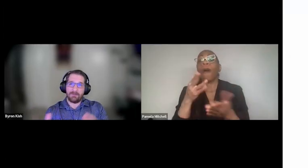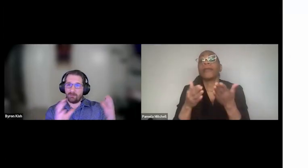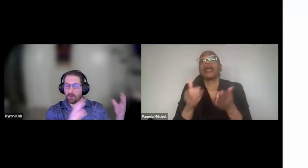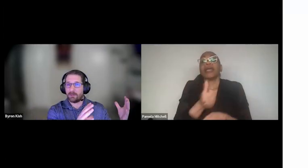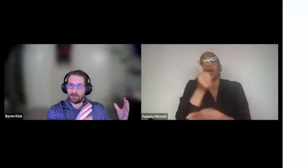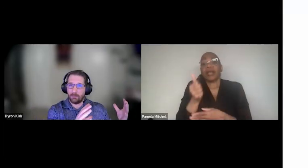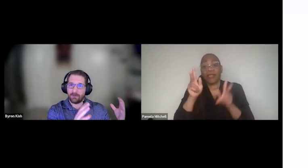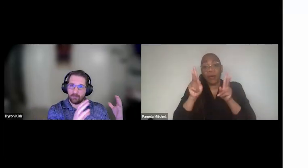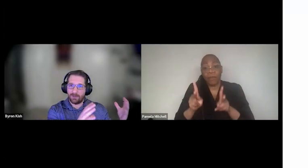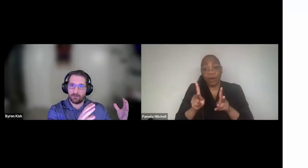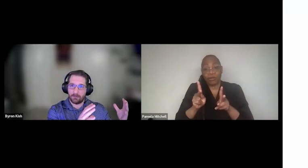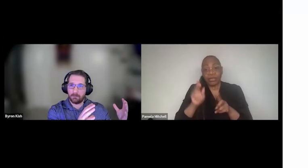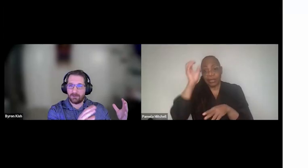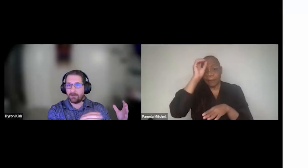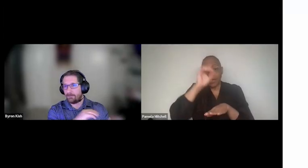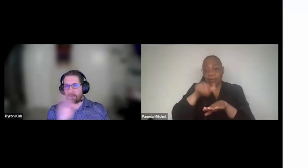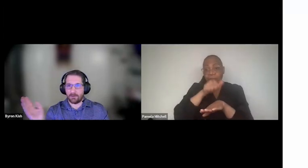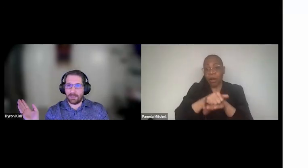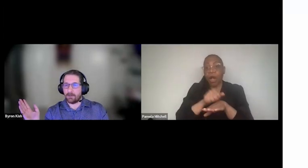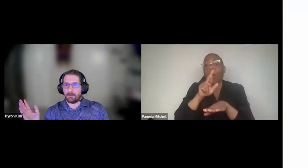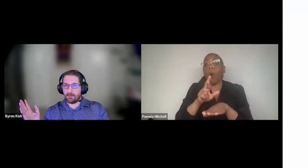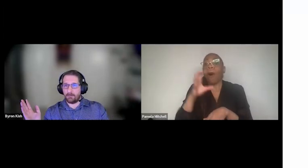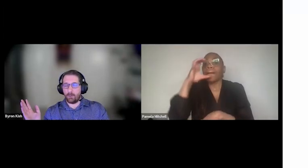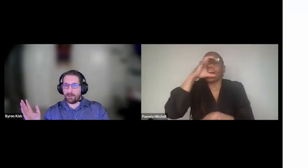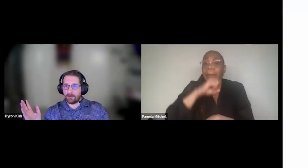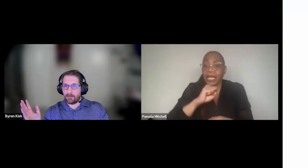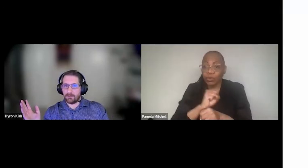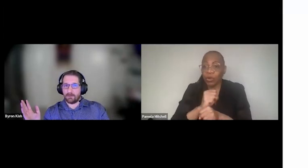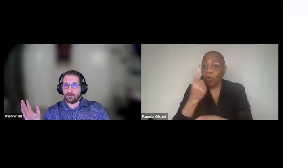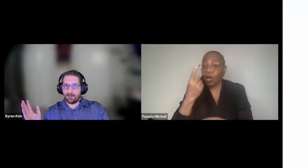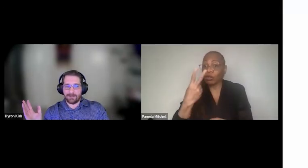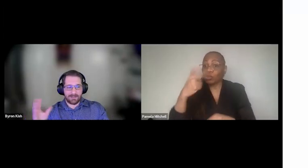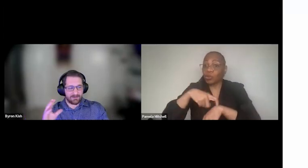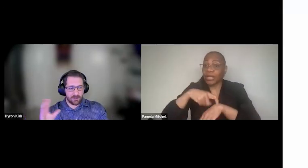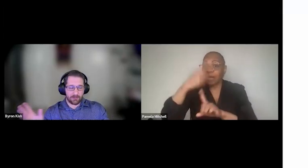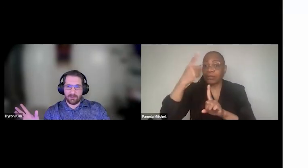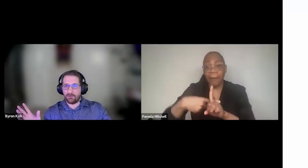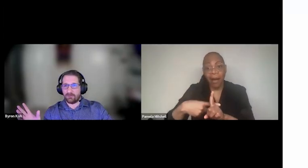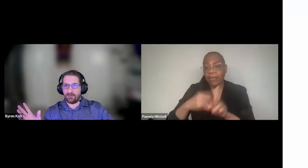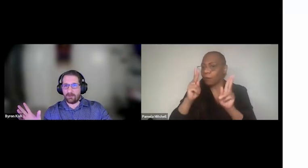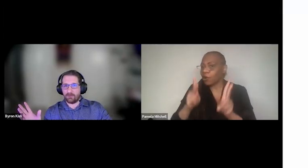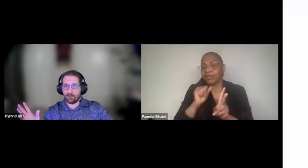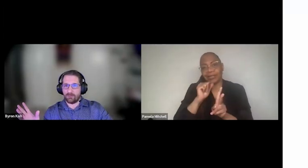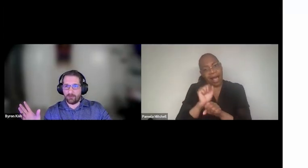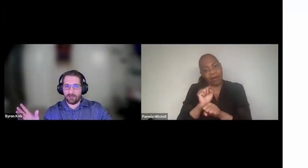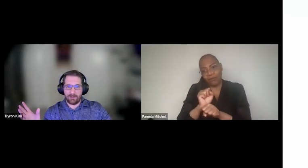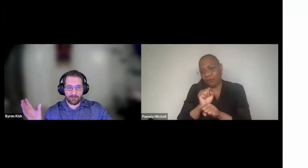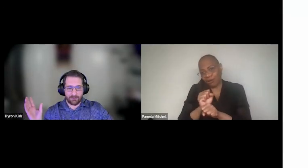Si faltan al trabajo más de dos veces al mes, pierden el empleo, ¿verdad? Ese es un estándar general de la industria que tiene la seguridad social.